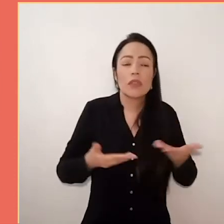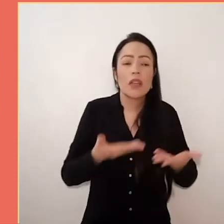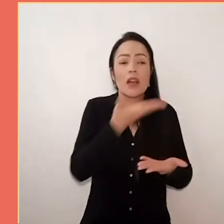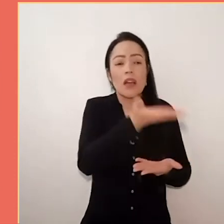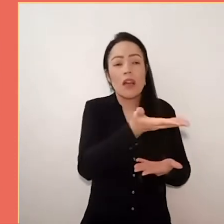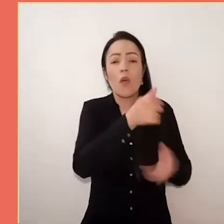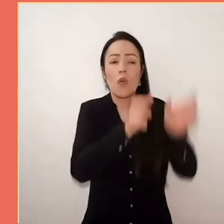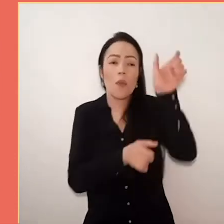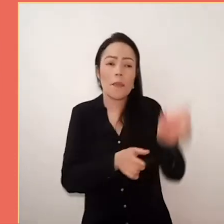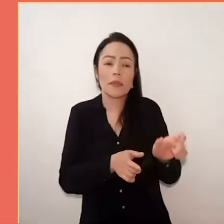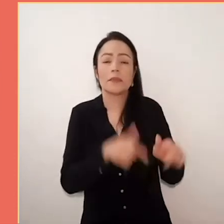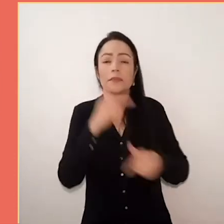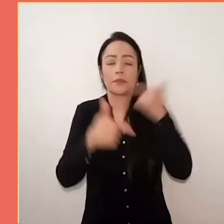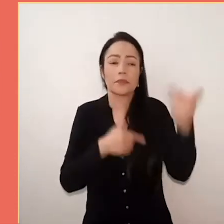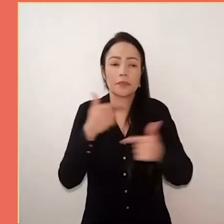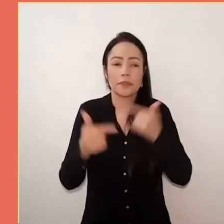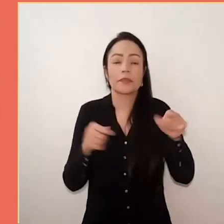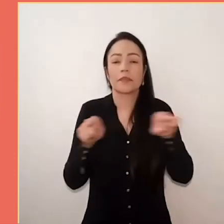ao trabalho e as suas emoções.